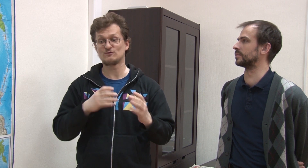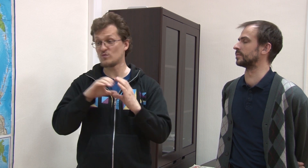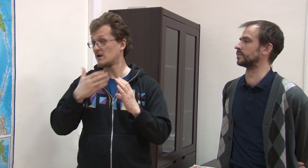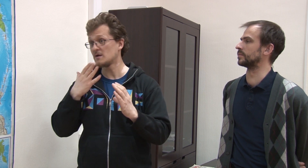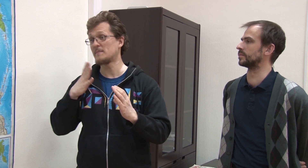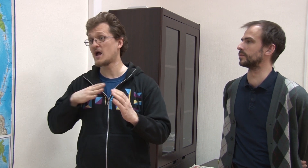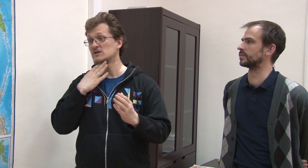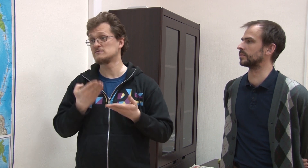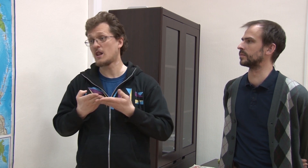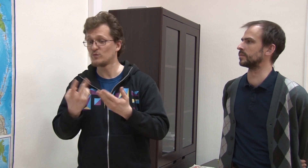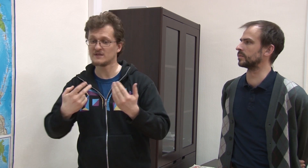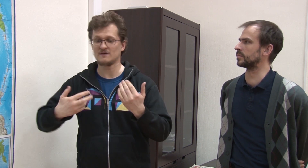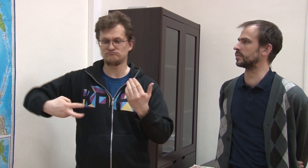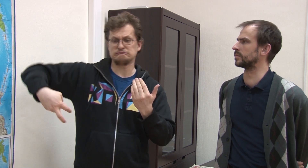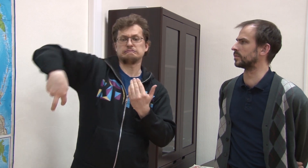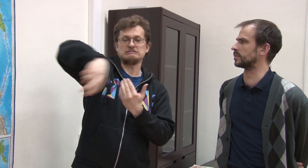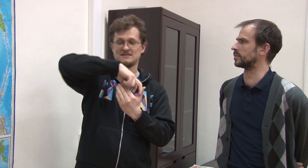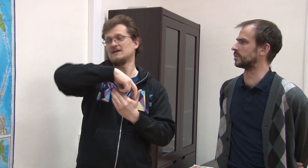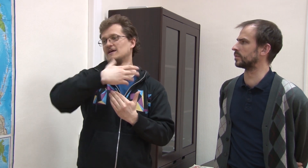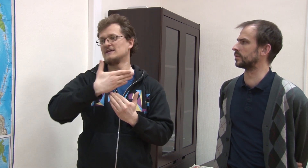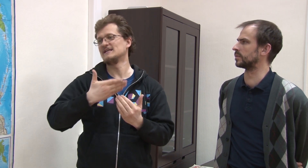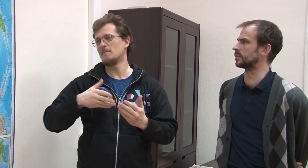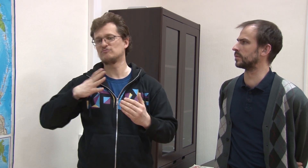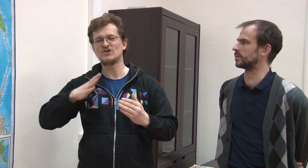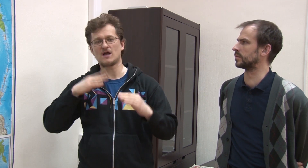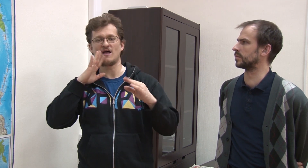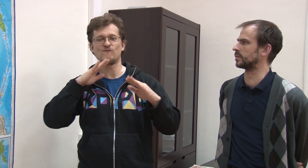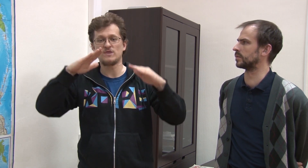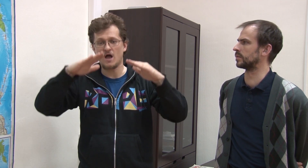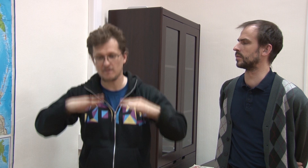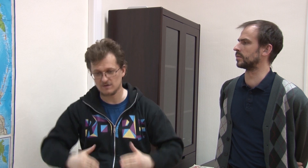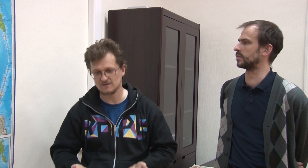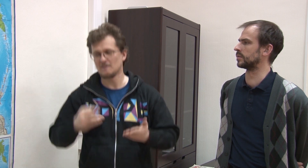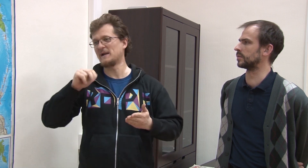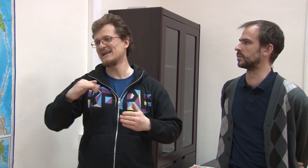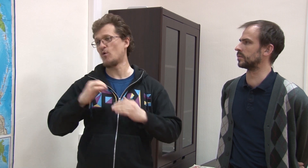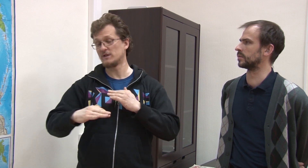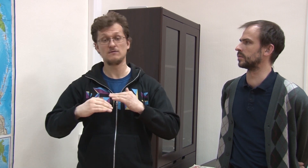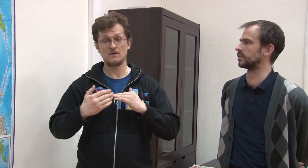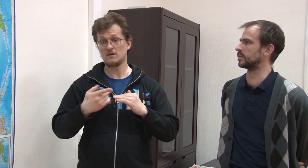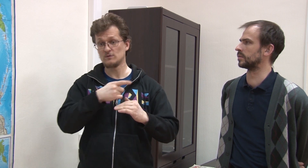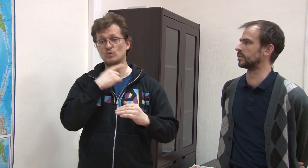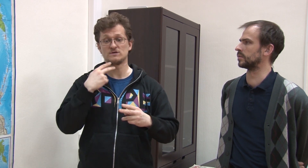Чтобы добираться до завода или возвращаться обратно в тюрьму, огибали горное препятствие по воде, на лодке. Либо обходили пешком, карабкаясь по камням, либо ждали отлива и шли по дну.